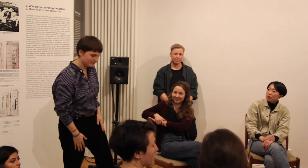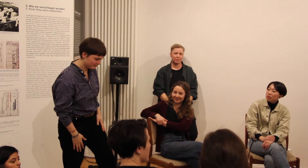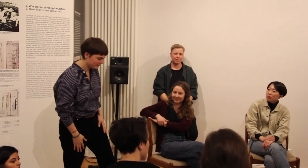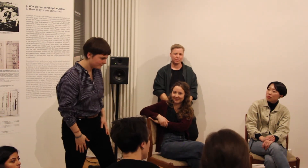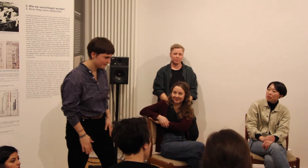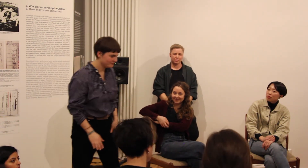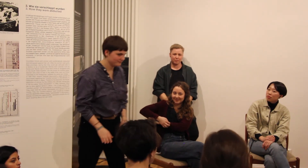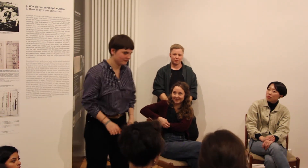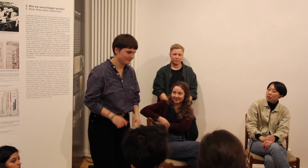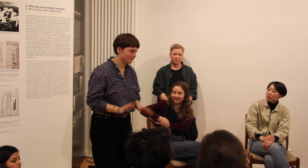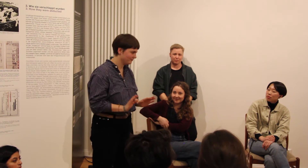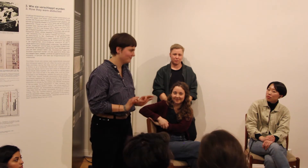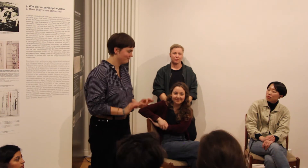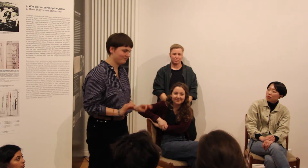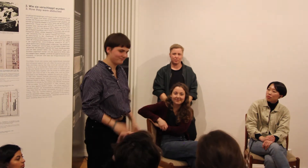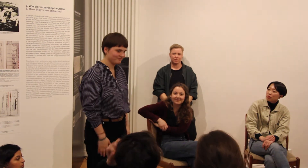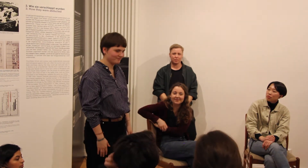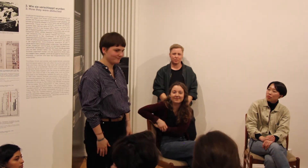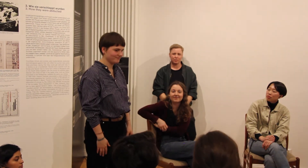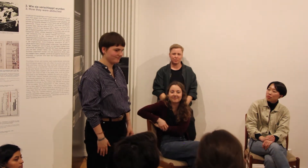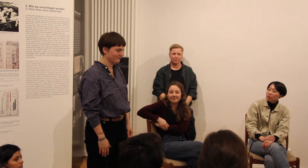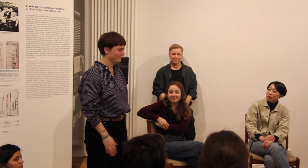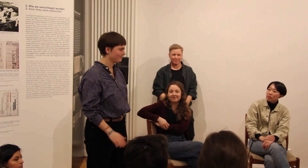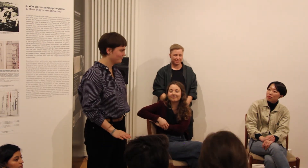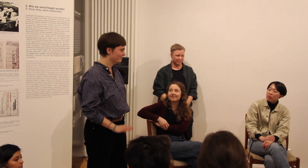und deine Identität gestärkt hast, durch diesen Film.